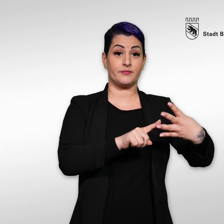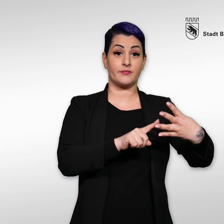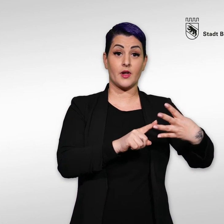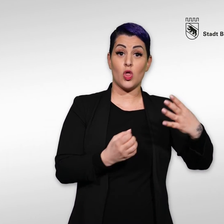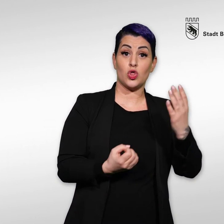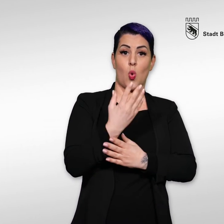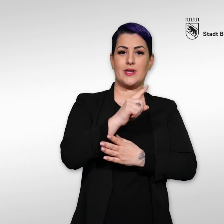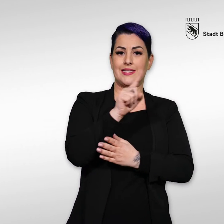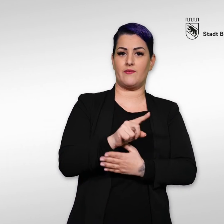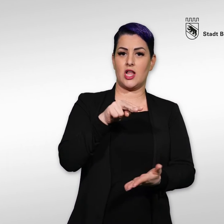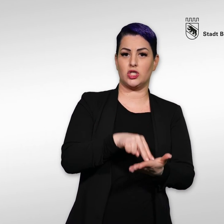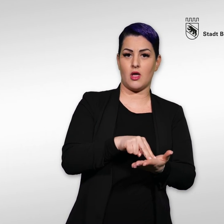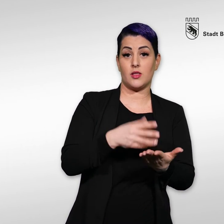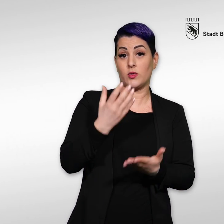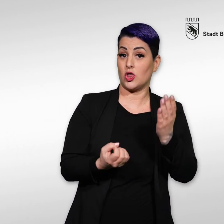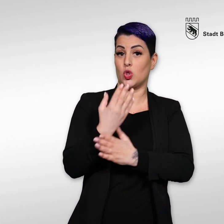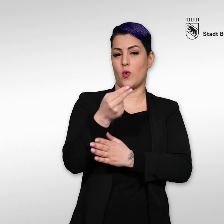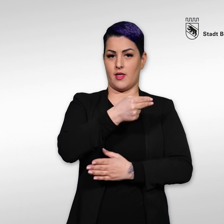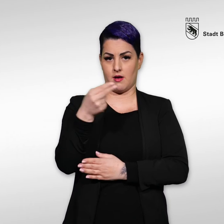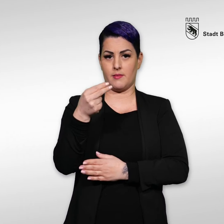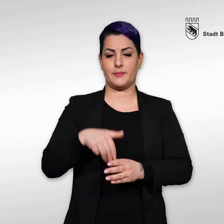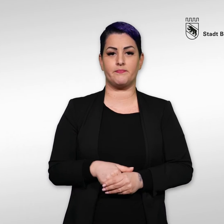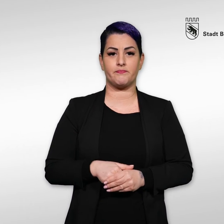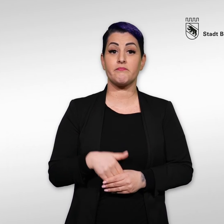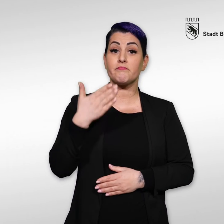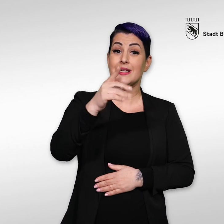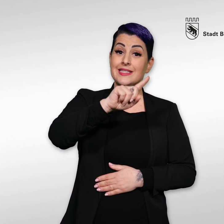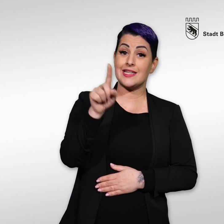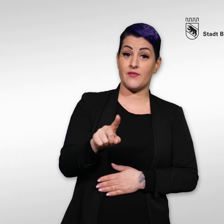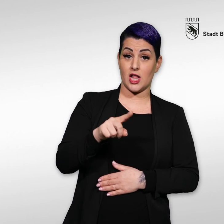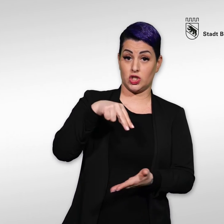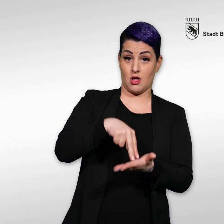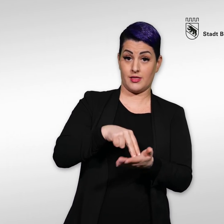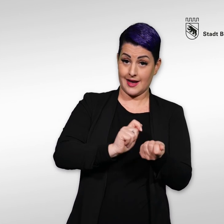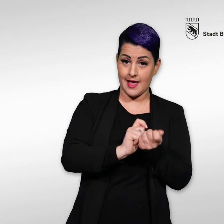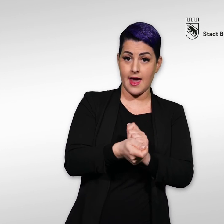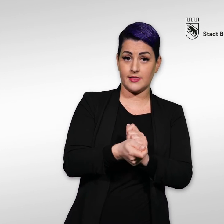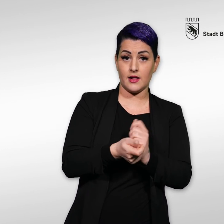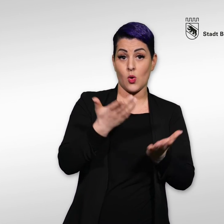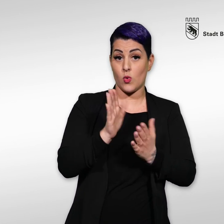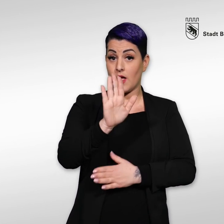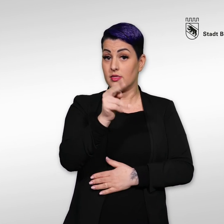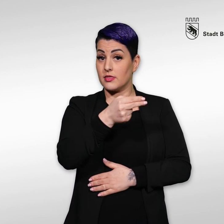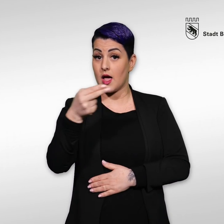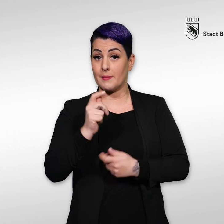Neuer Zivilstand und Namen: Ändert sich Ihr Zivilstand oder Ihr Name?